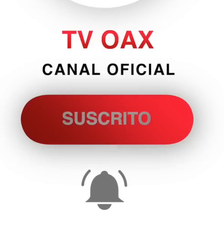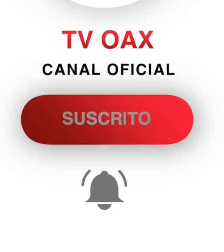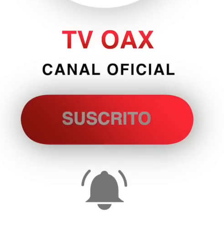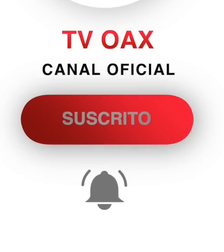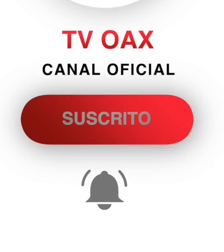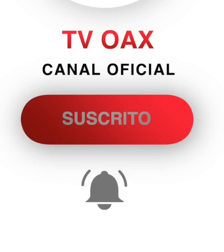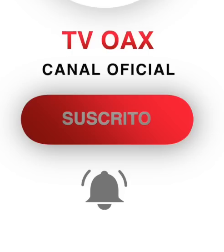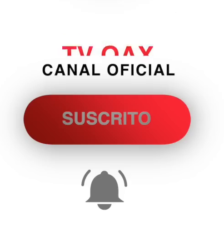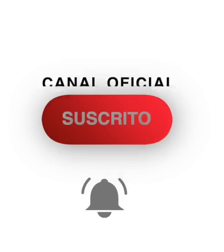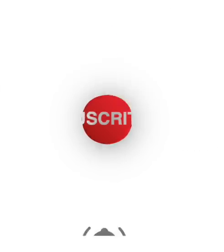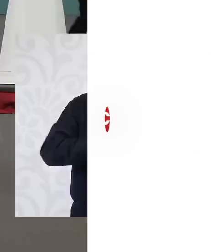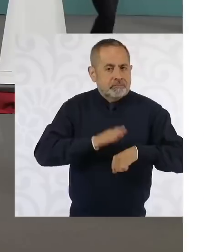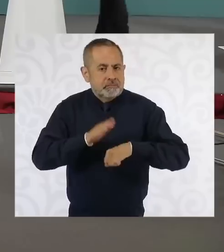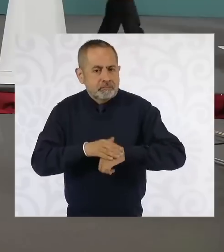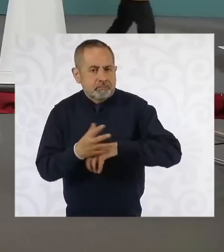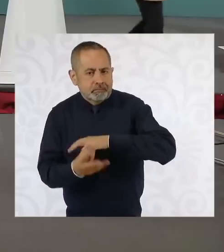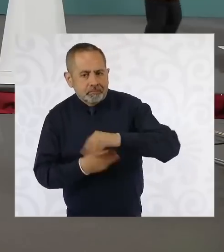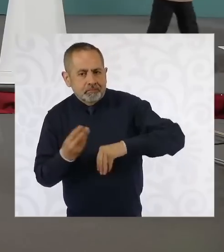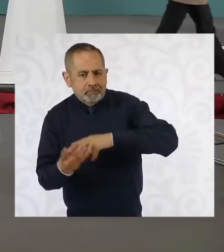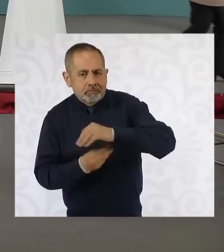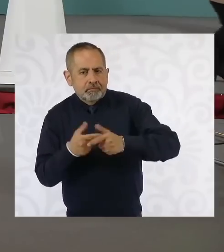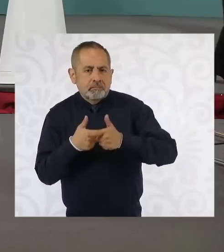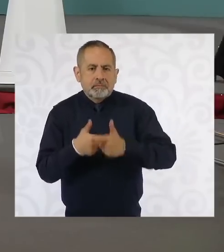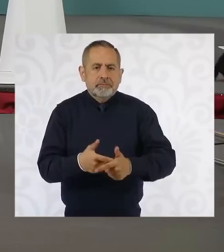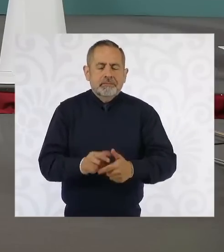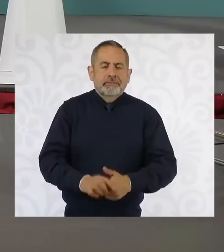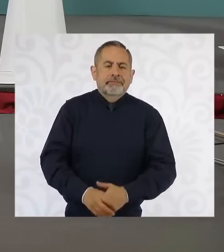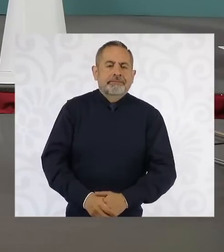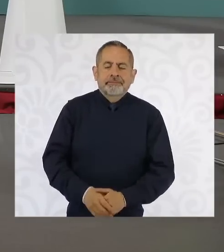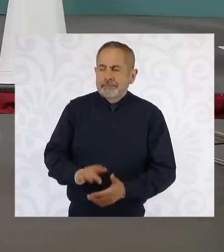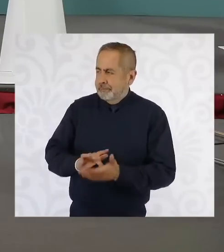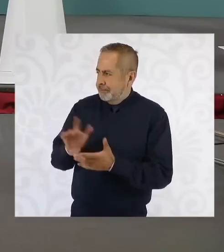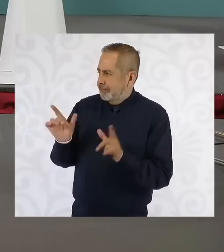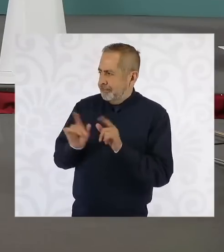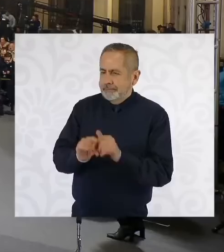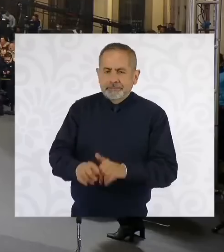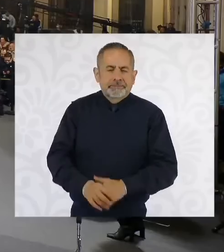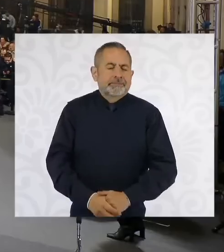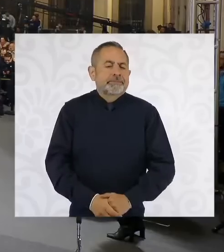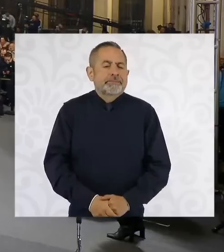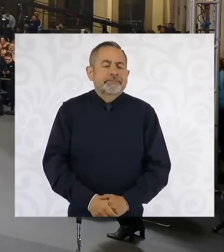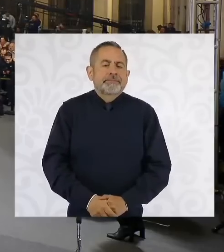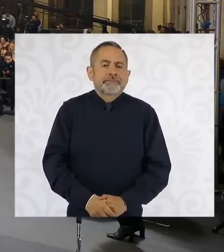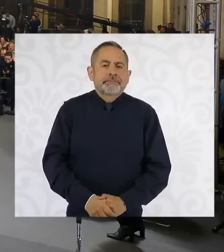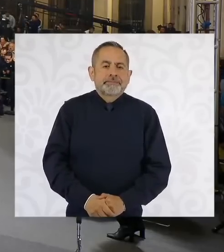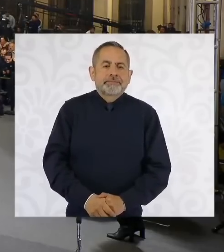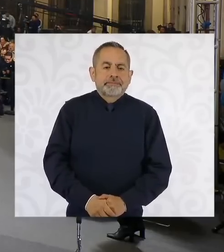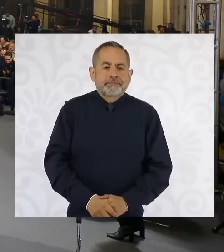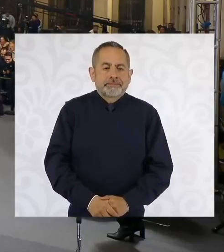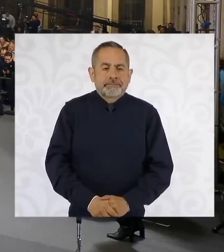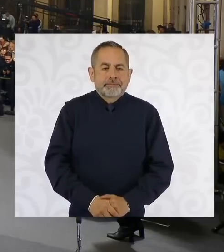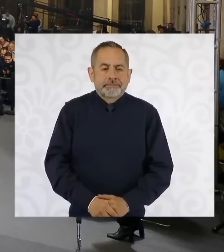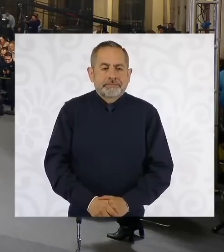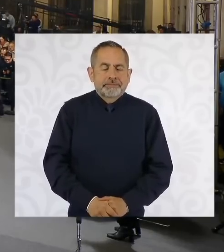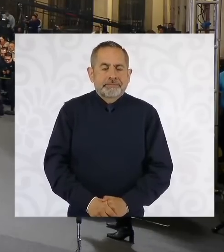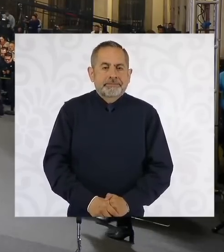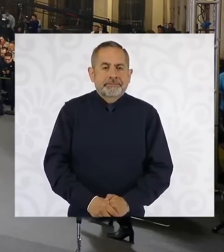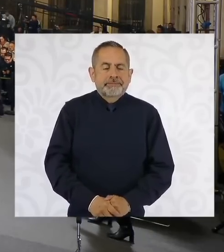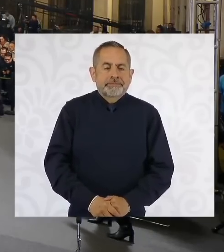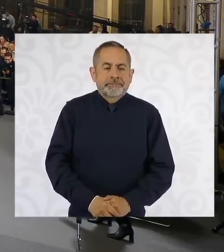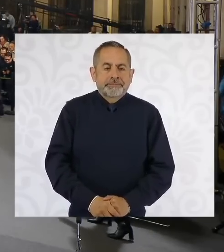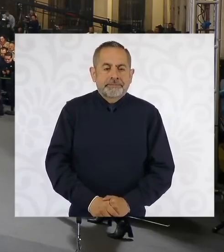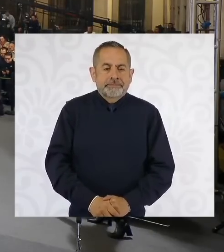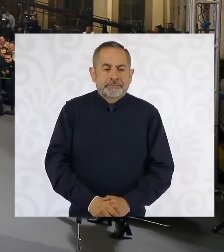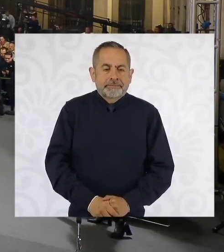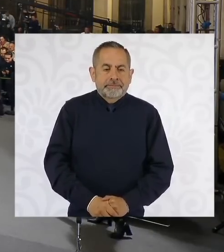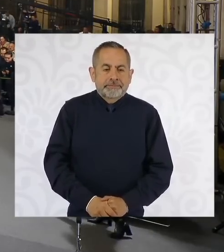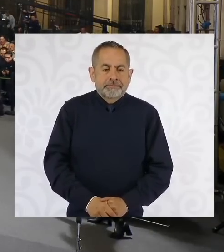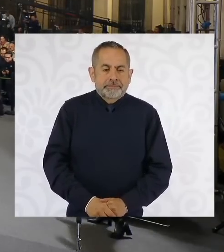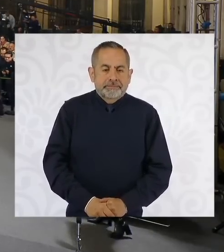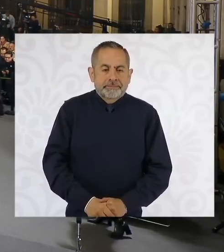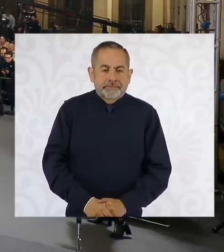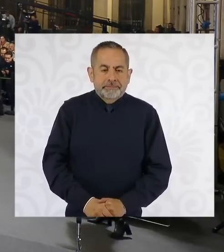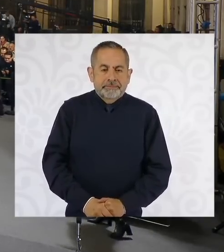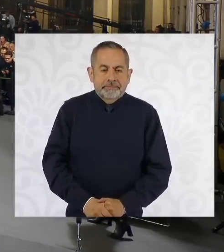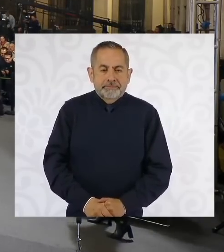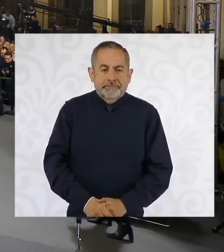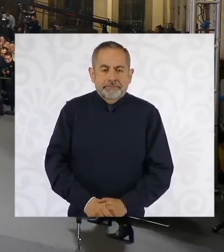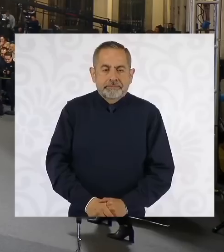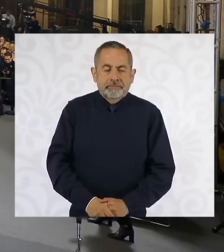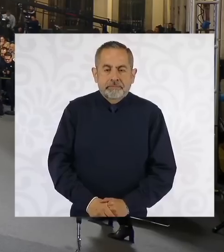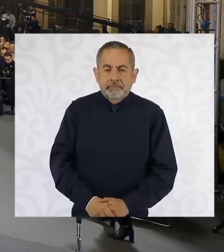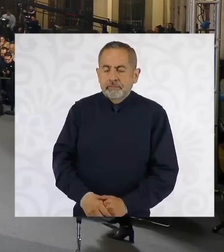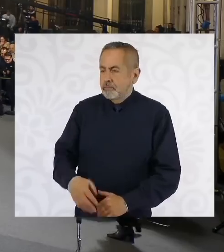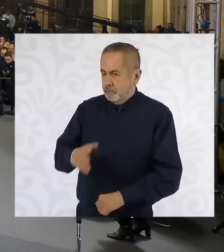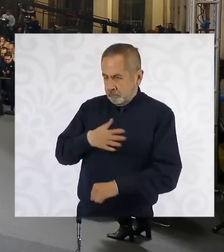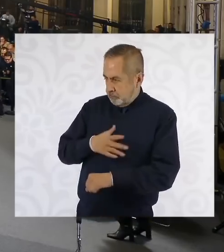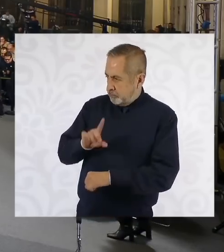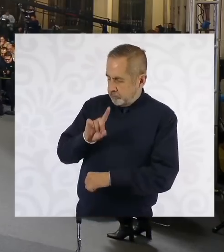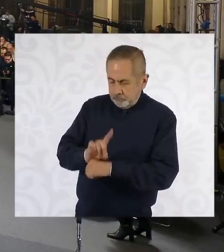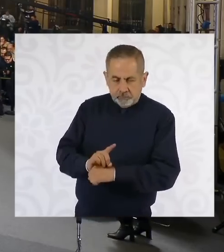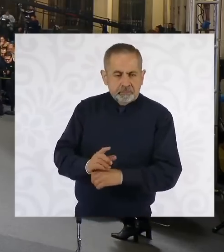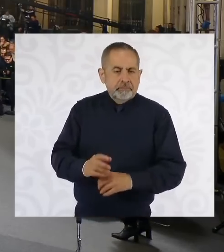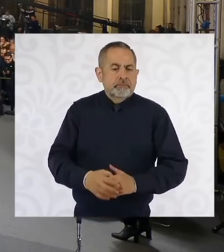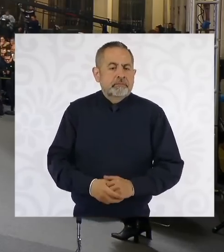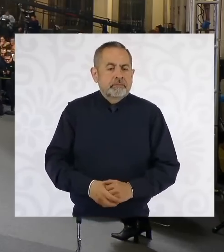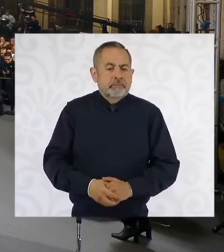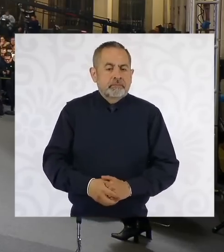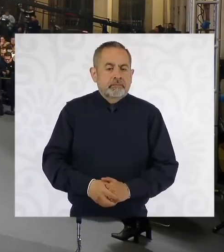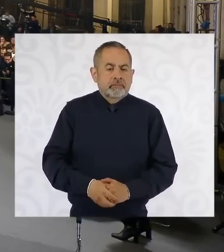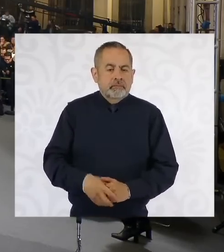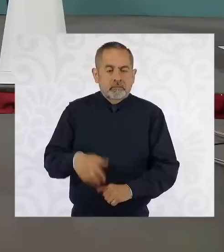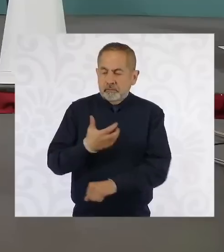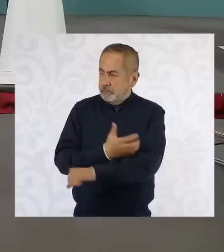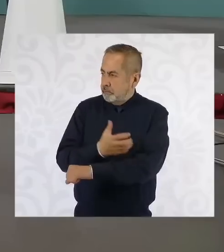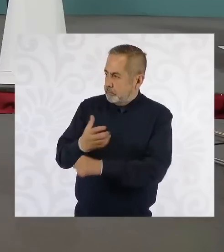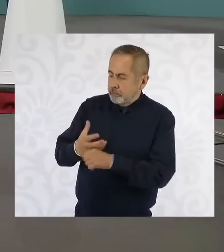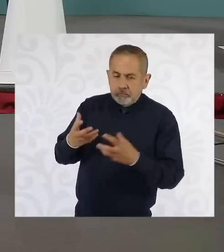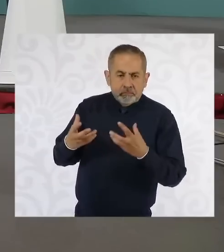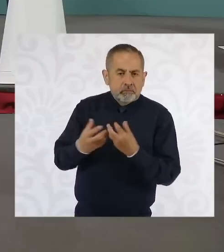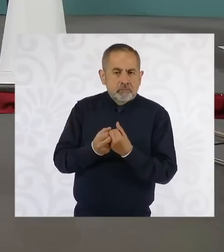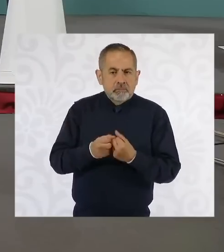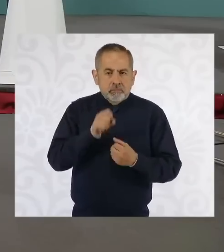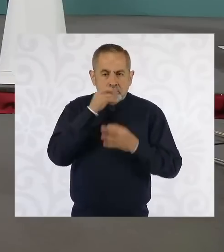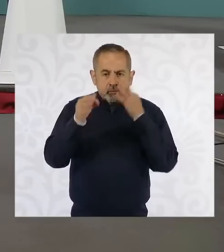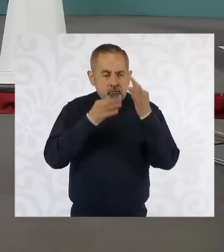gracias muy buenos días compañeras y compañeros de los medios de comunicación